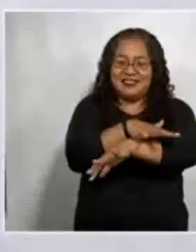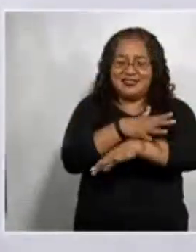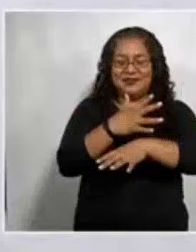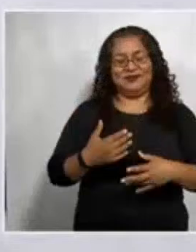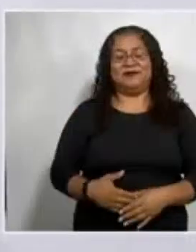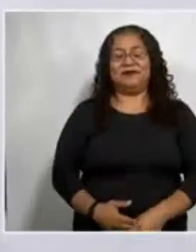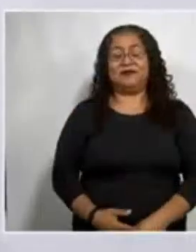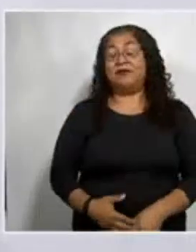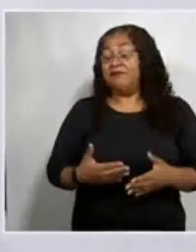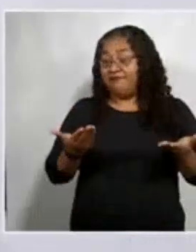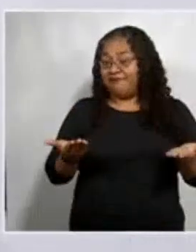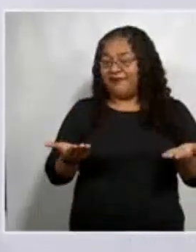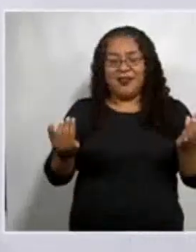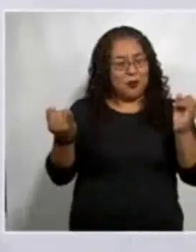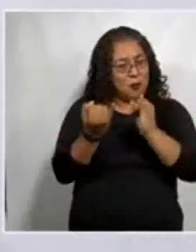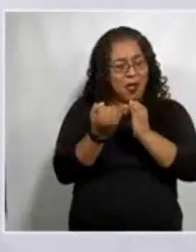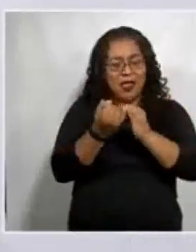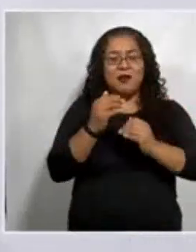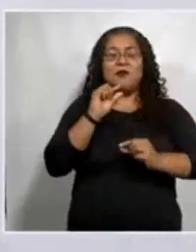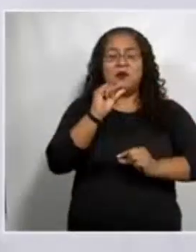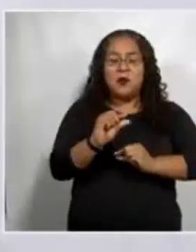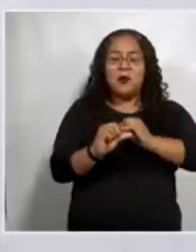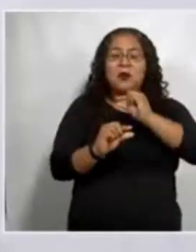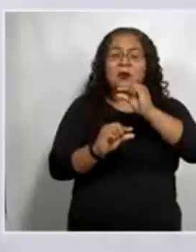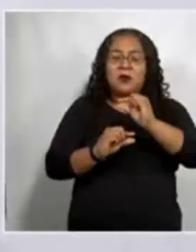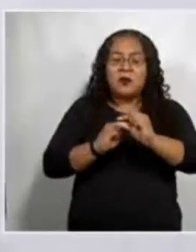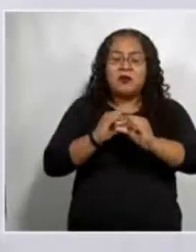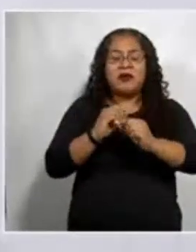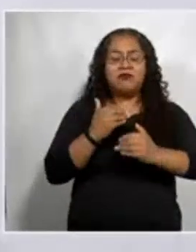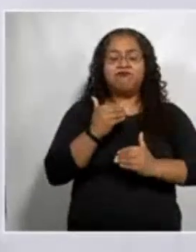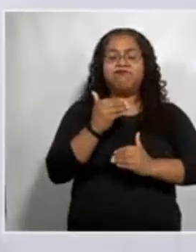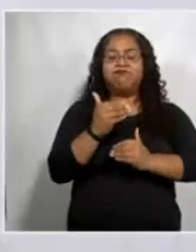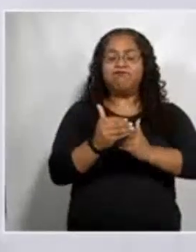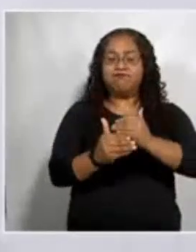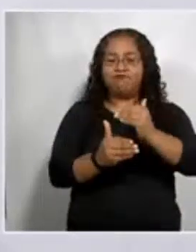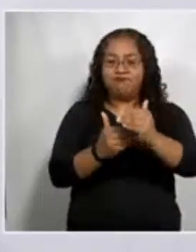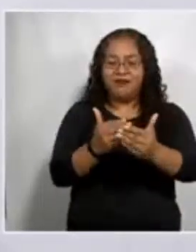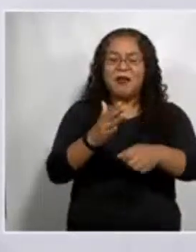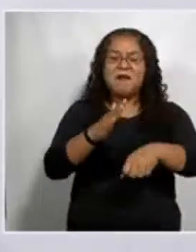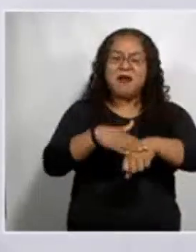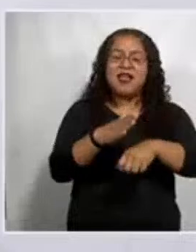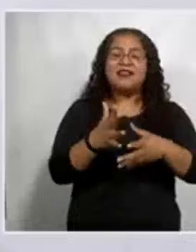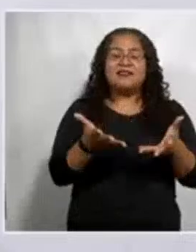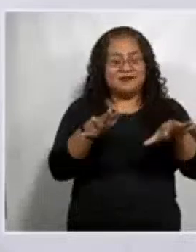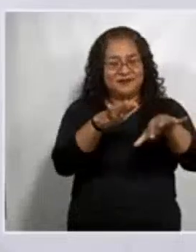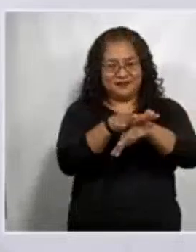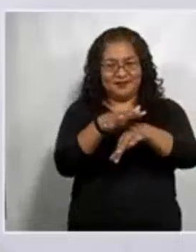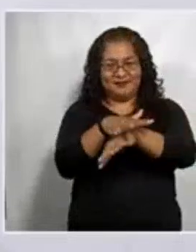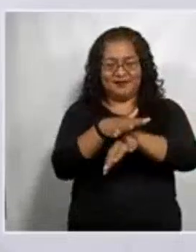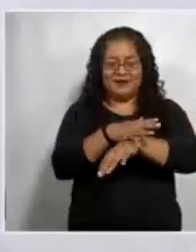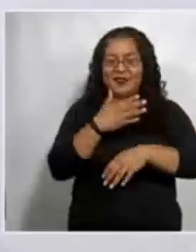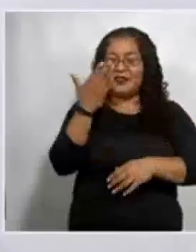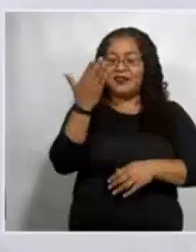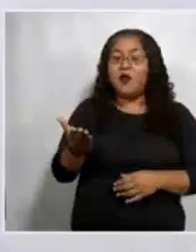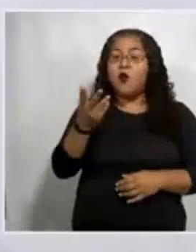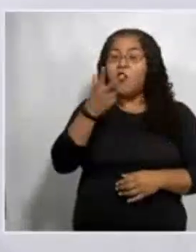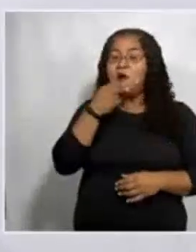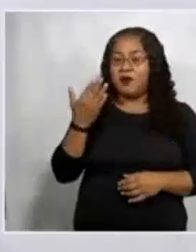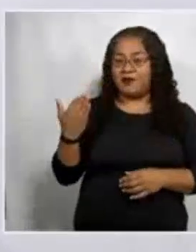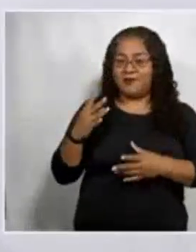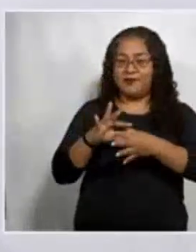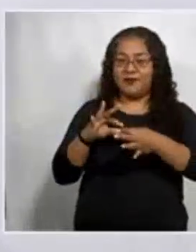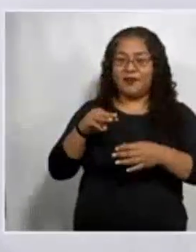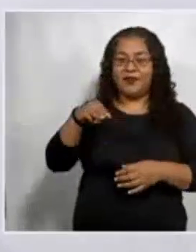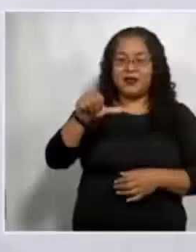Y así vamos a ir poco a poco. Ya aquí Martí platicó cómo se está equipando poco a poco.